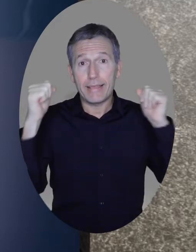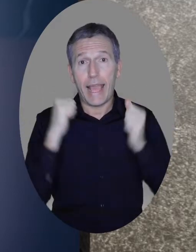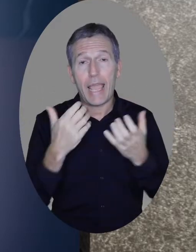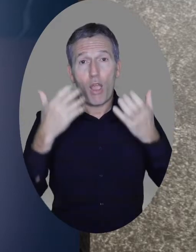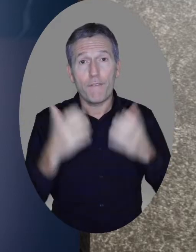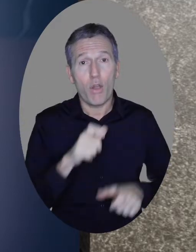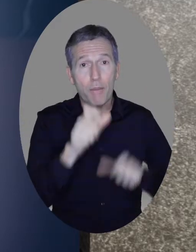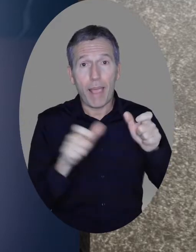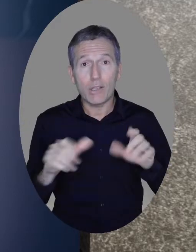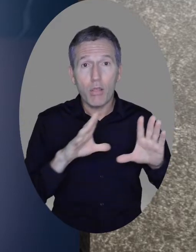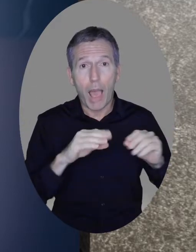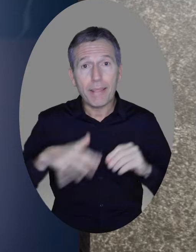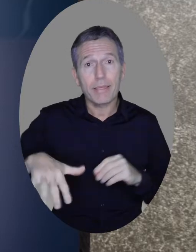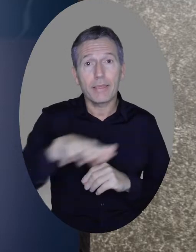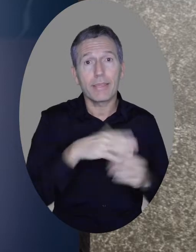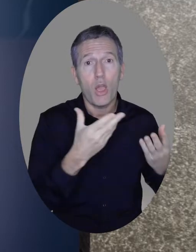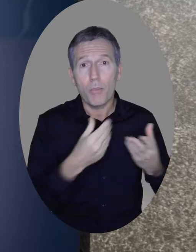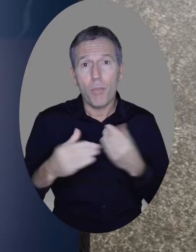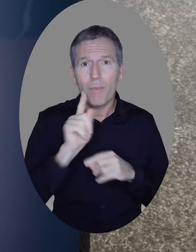Au final, lorsque César décide d'attaquer le territoire gaulois,